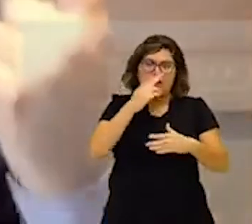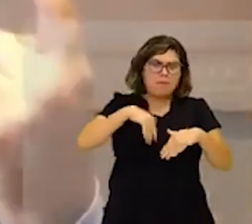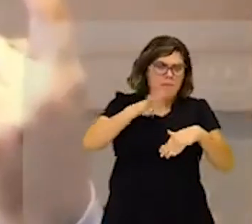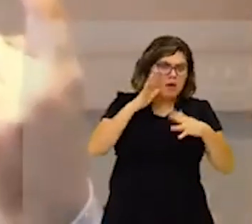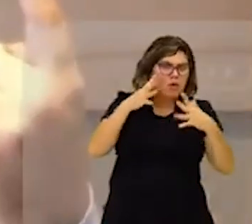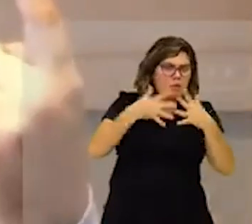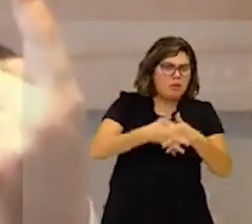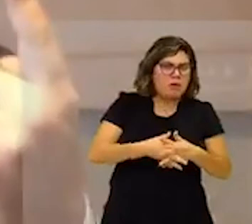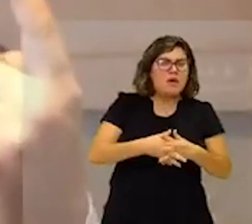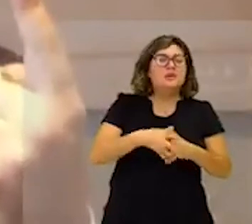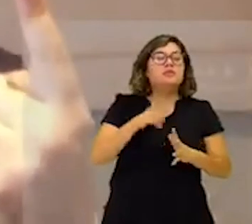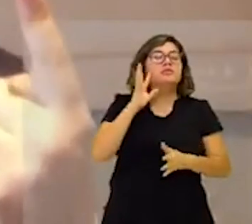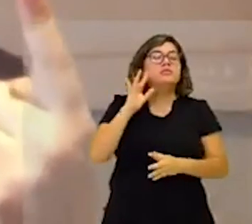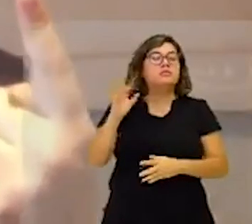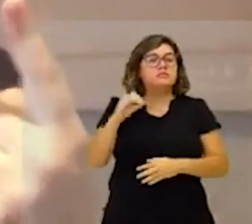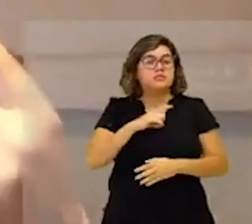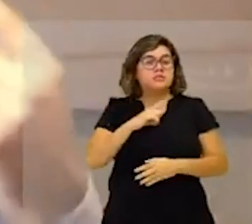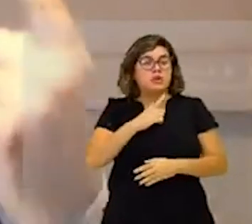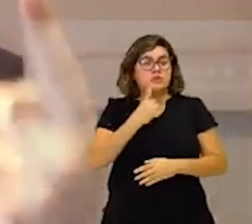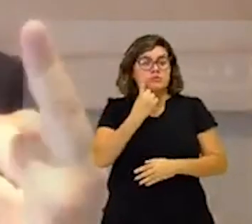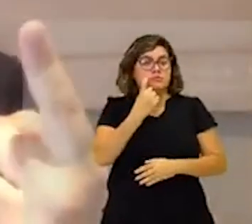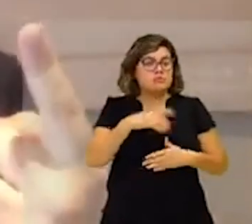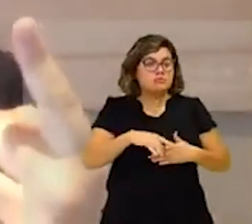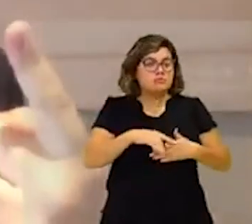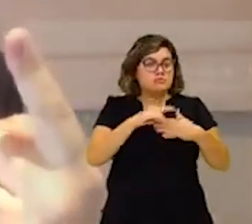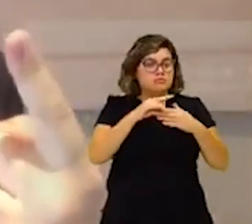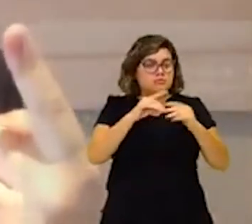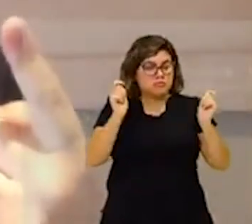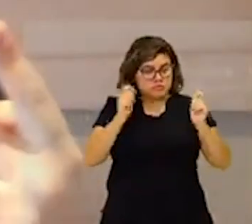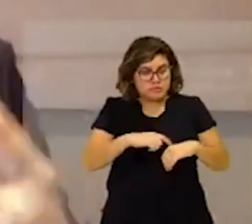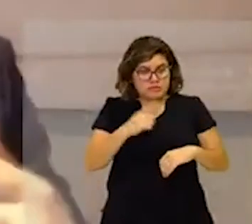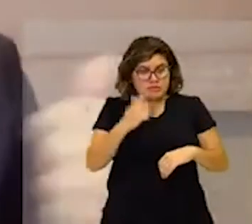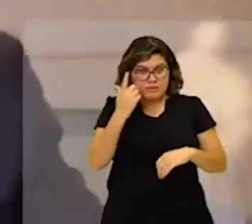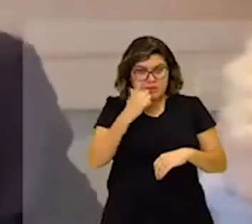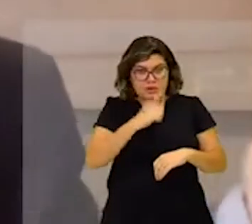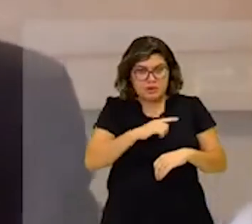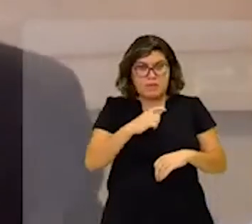que você tem O titular com todas as condições de elegibilidade e nenhuma inelegibilidade e